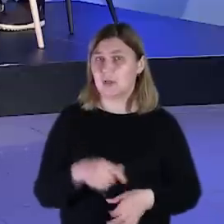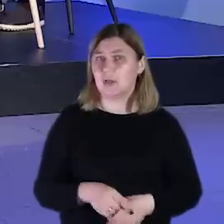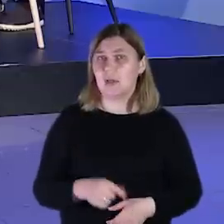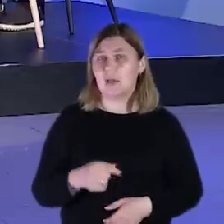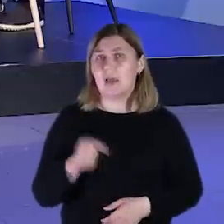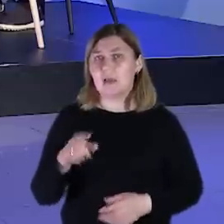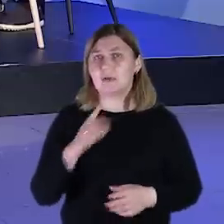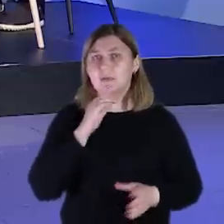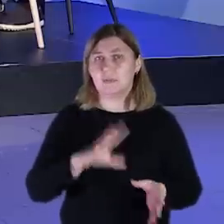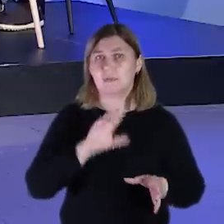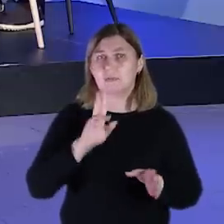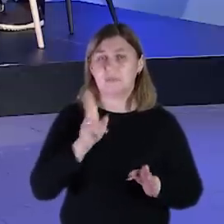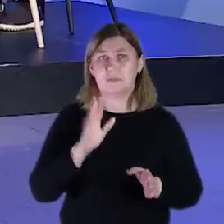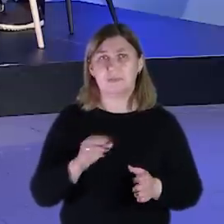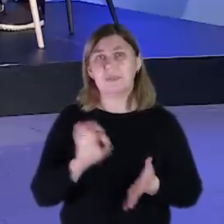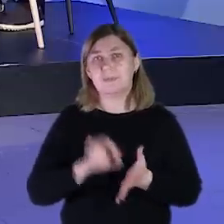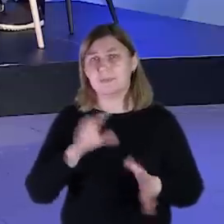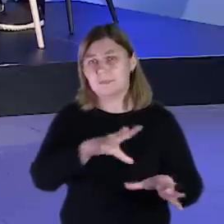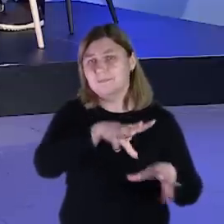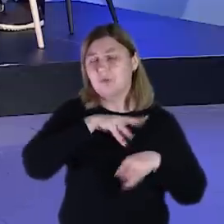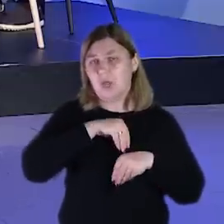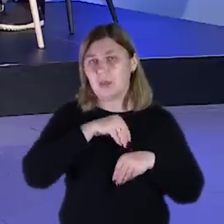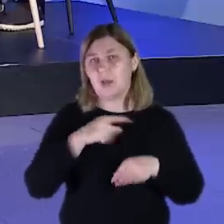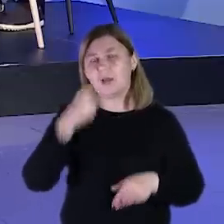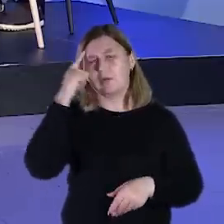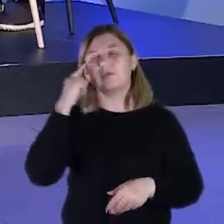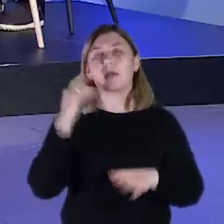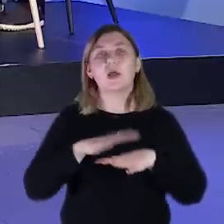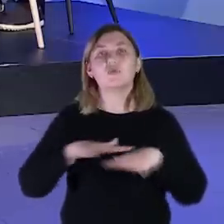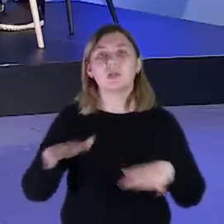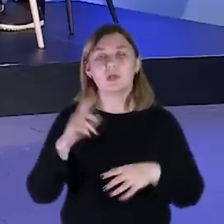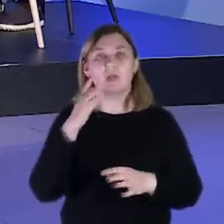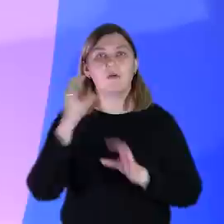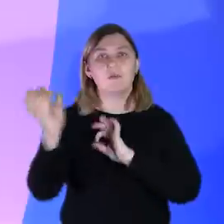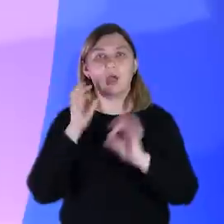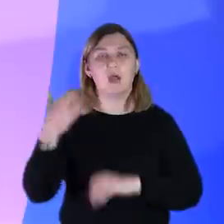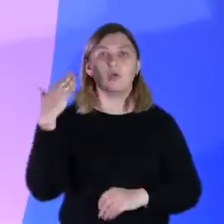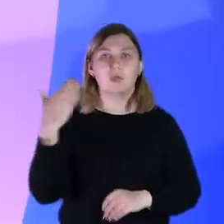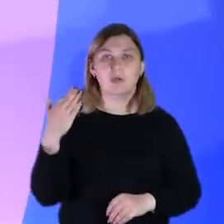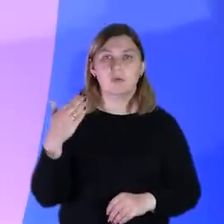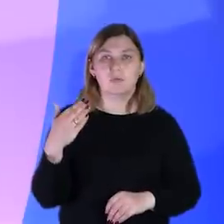pewne rzeczy się przejmuje po prostu. Wspominałem o sieci informatorów honorowych, tak?